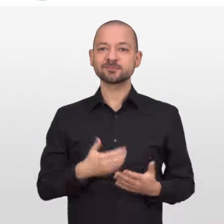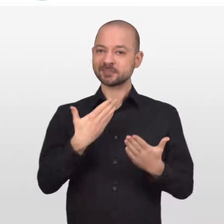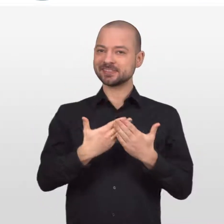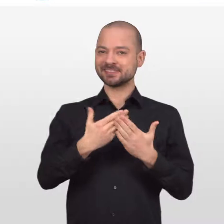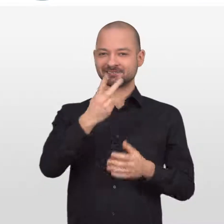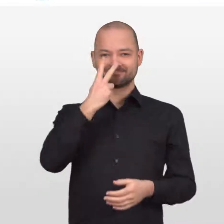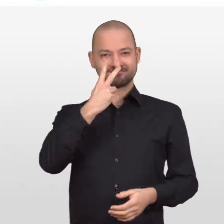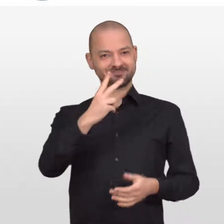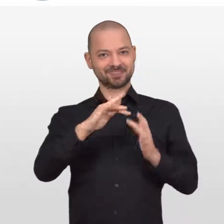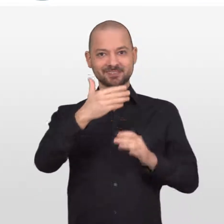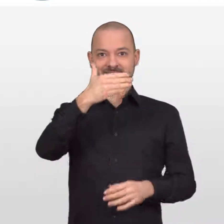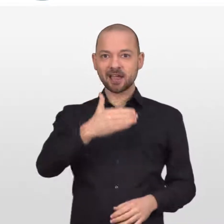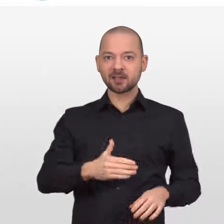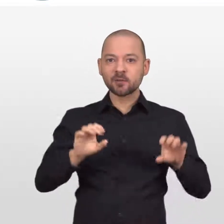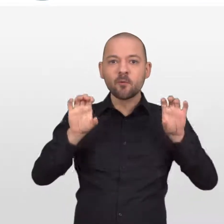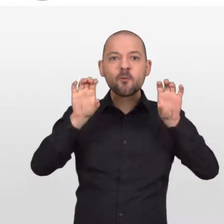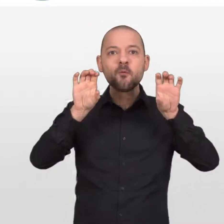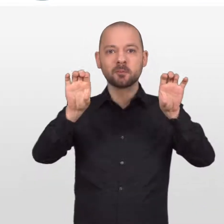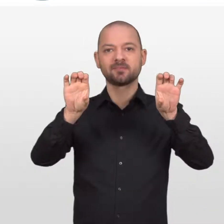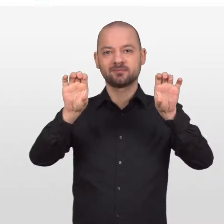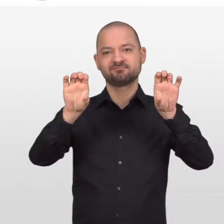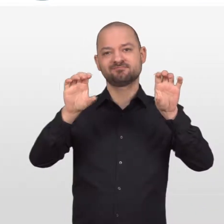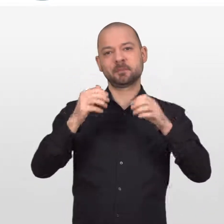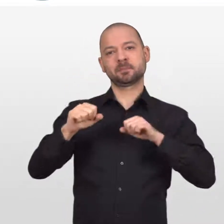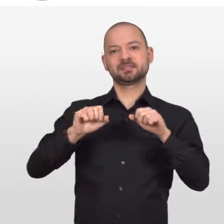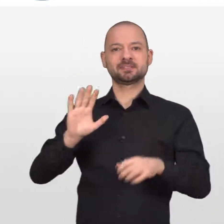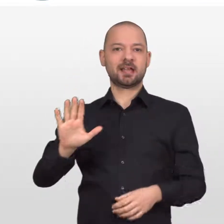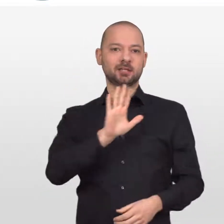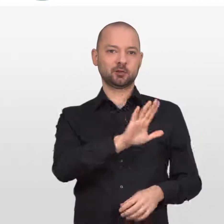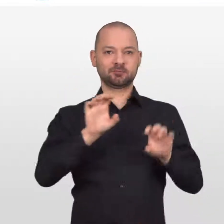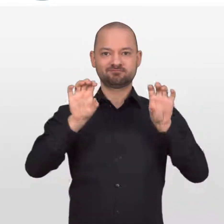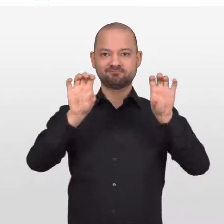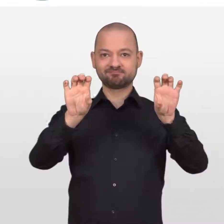Daher sind oben rechts und links auf der Seite die Wortbildmarken der Ministerien. Proto jsou vpravo a vlevo nahoře po stranách loga ministerstev.